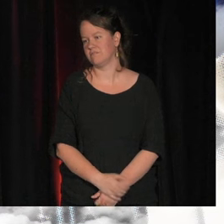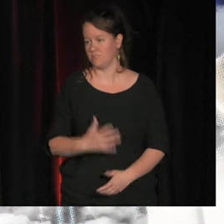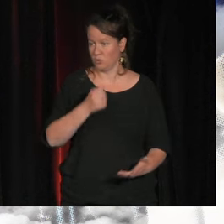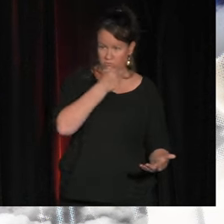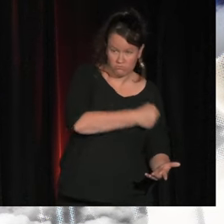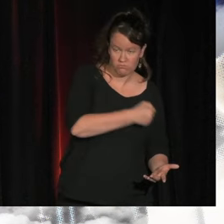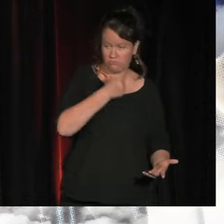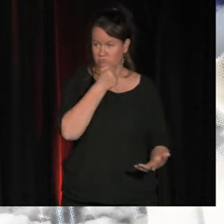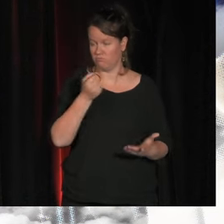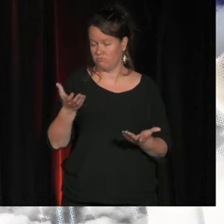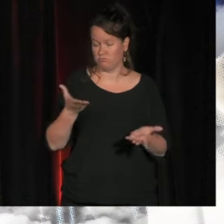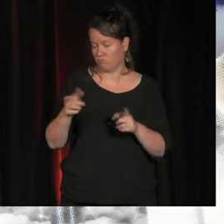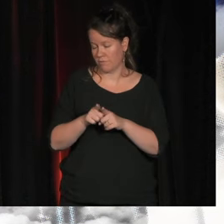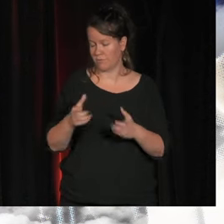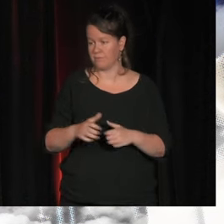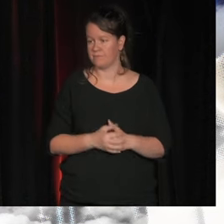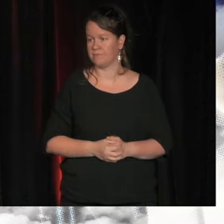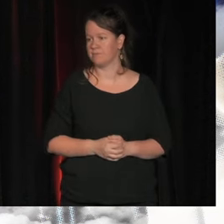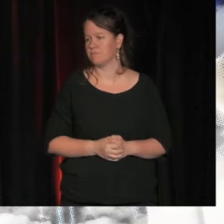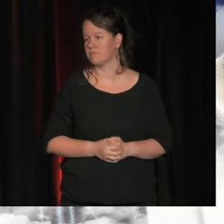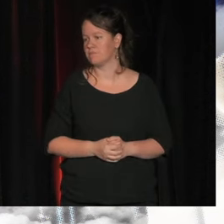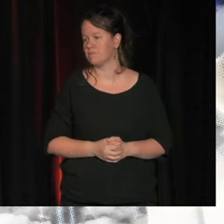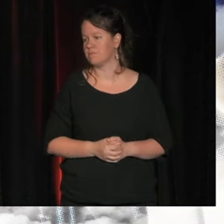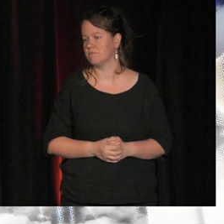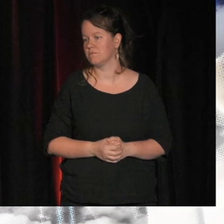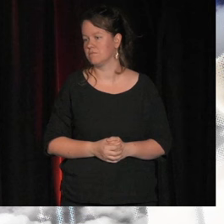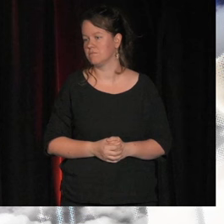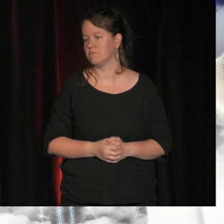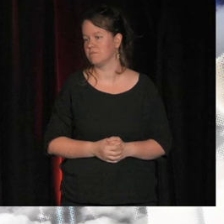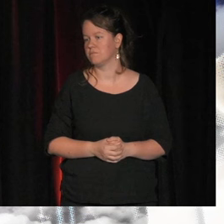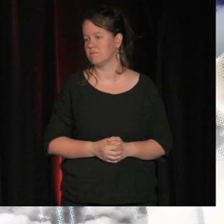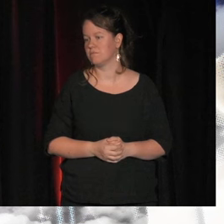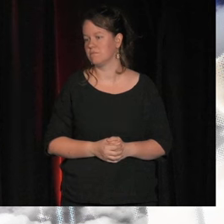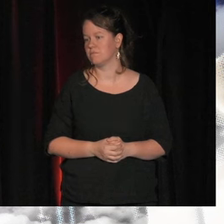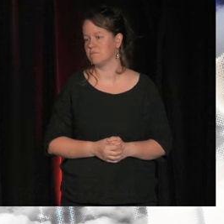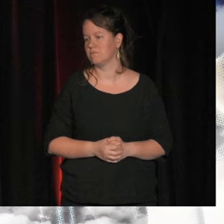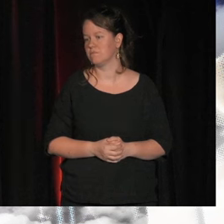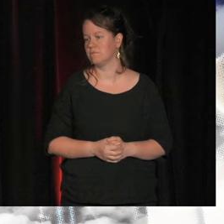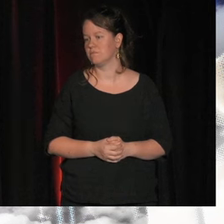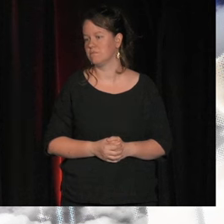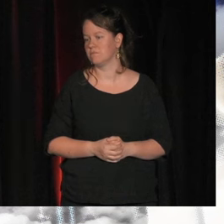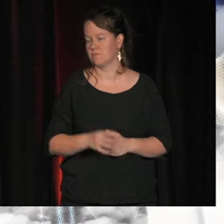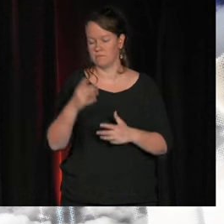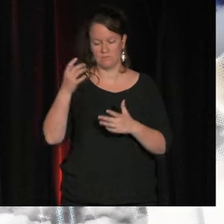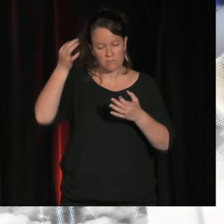La créativité, ça ne va pas être